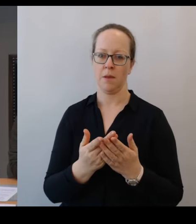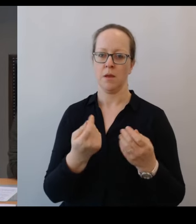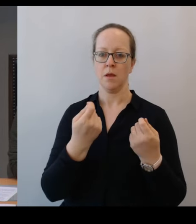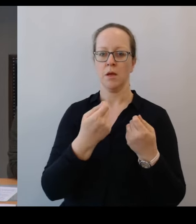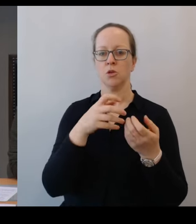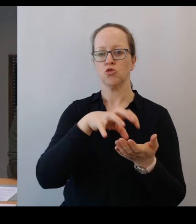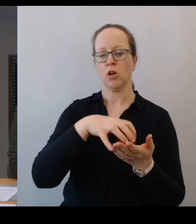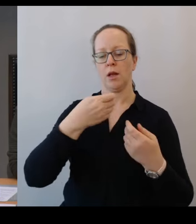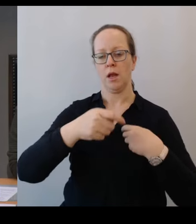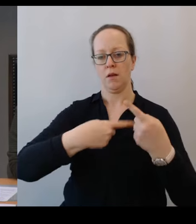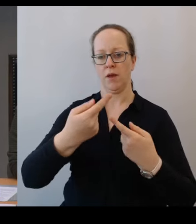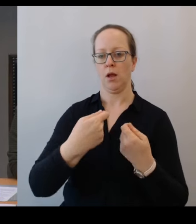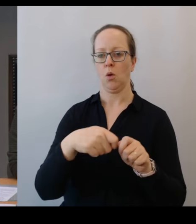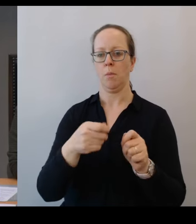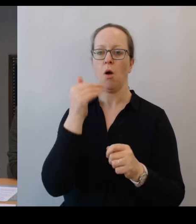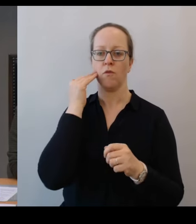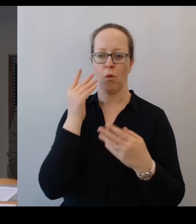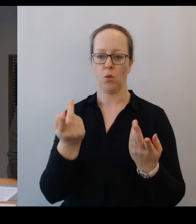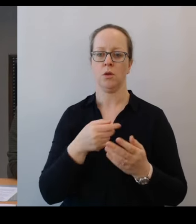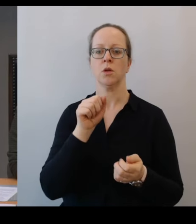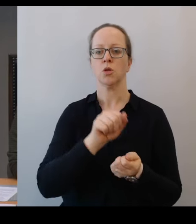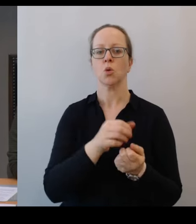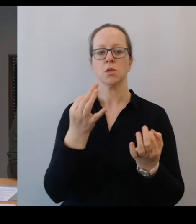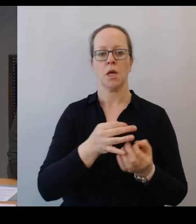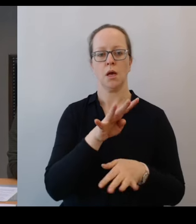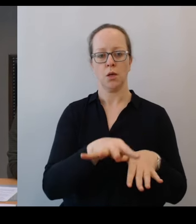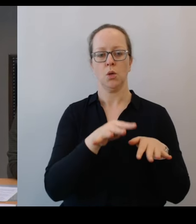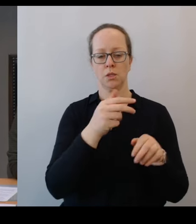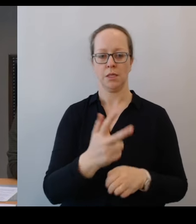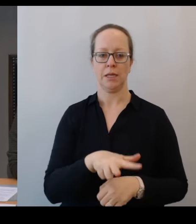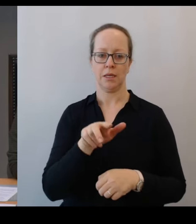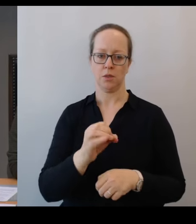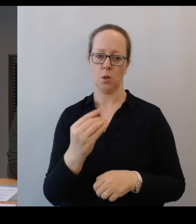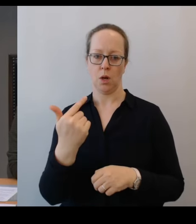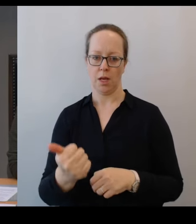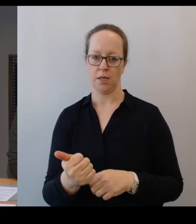90/Die Grünen und der Fraktion Die Linke auf Drucksache 19 964.